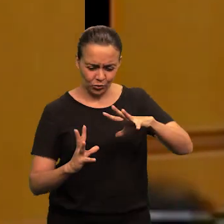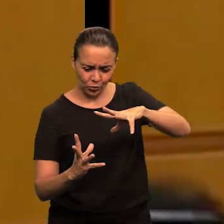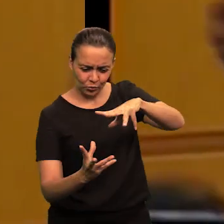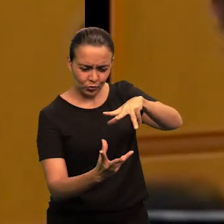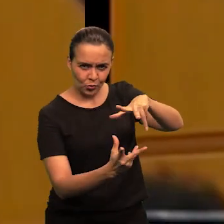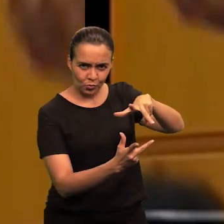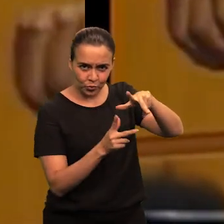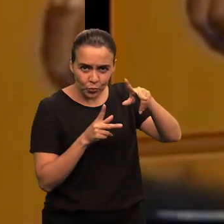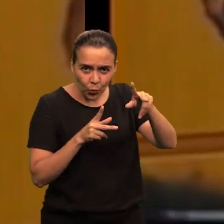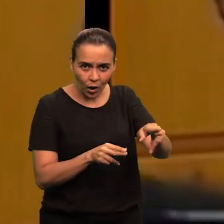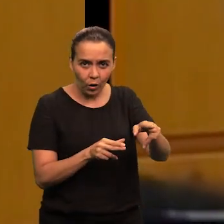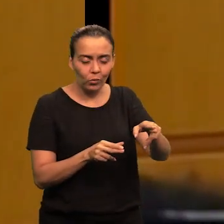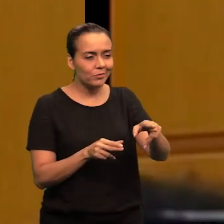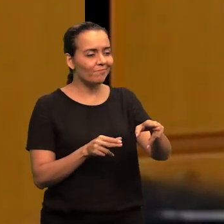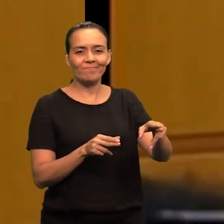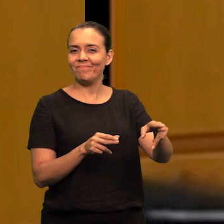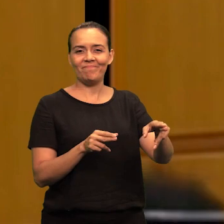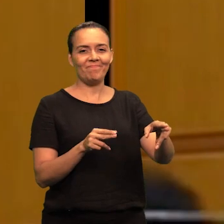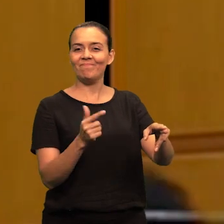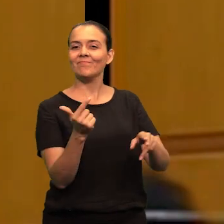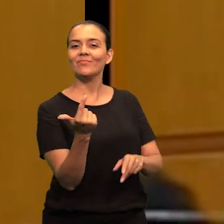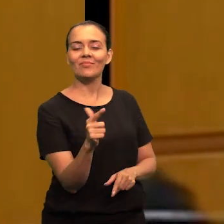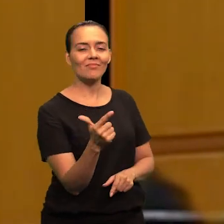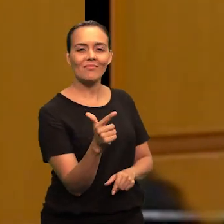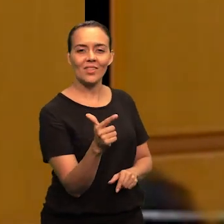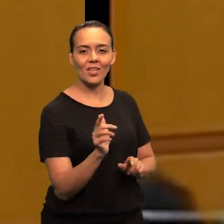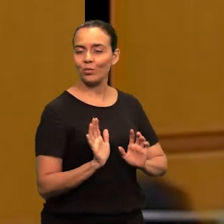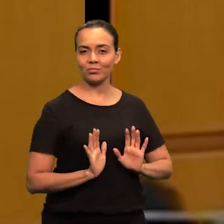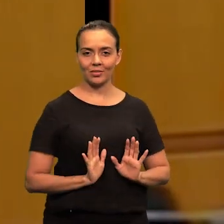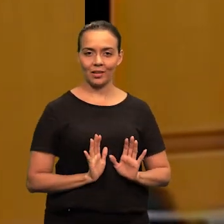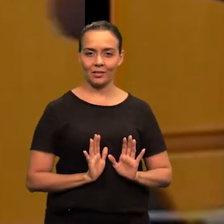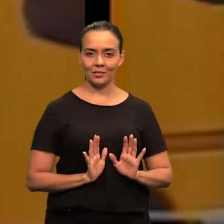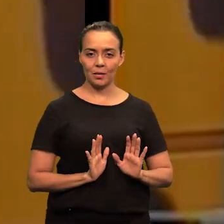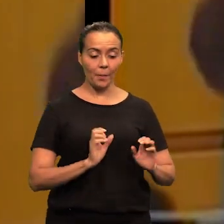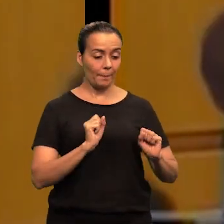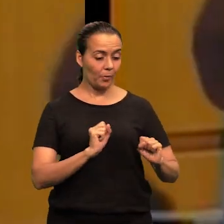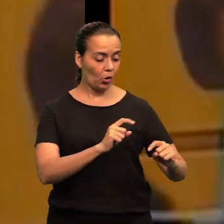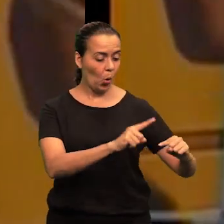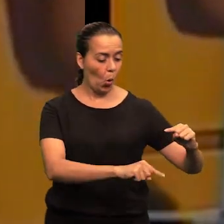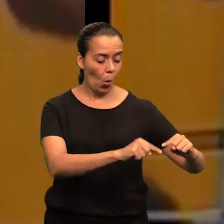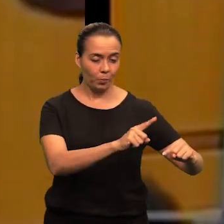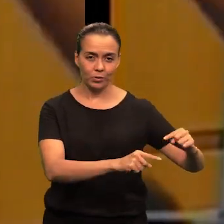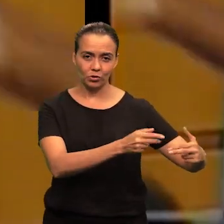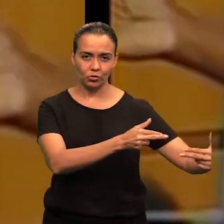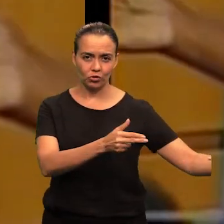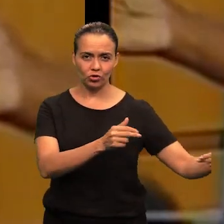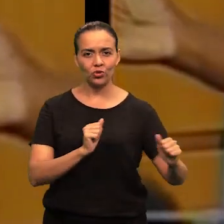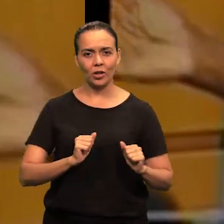Cultura é um significado pode se dar a qualquer coisa, a qualquer objeto, a qualquer ente.